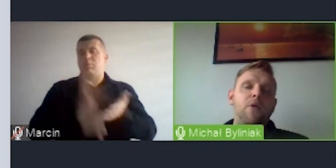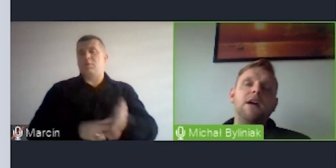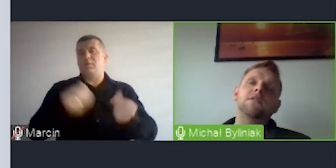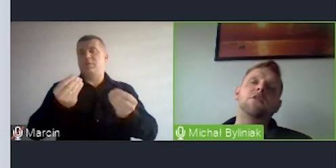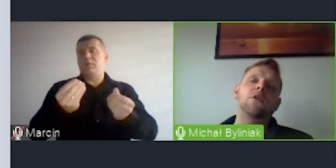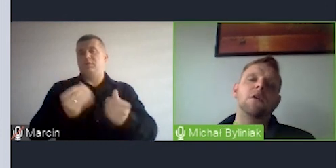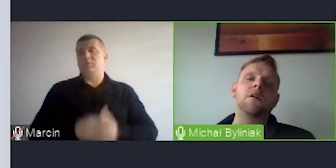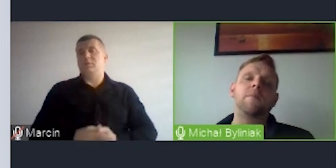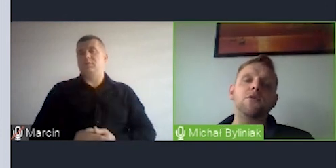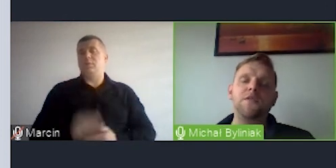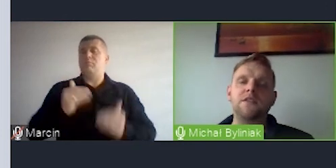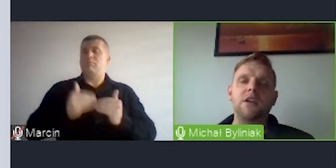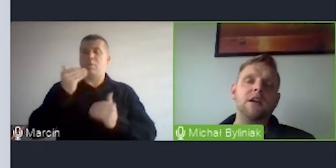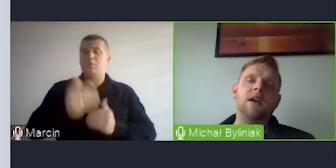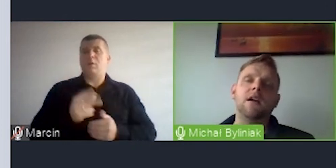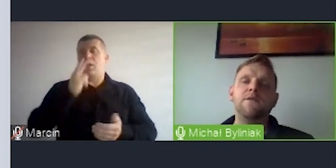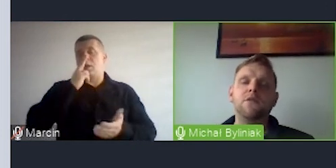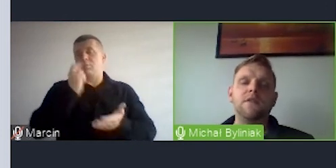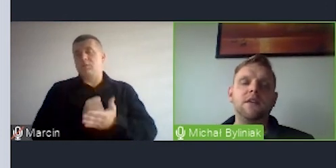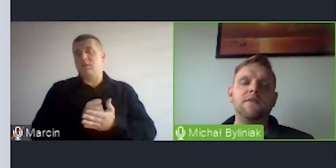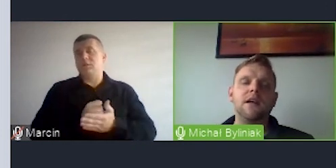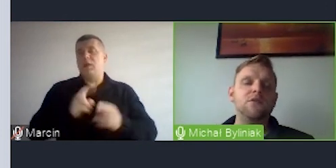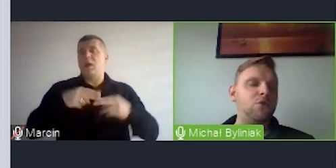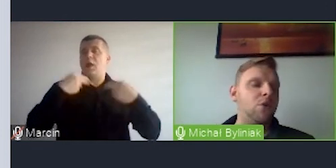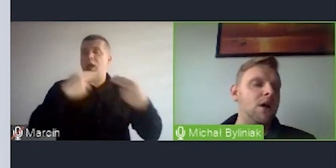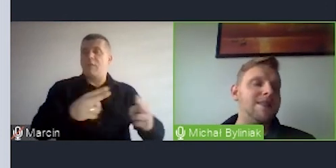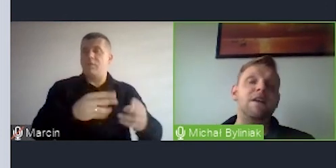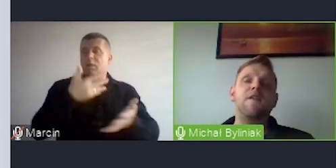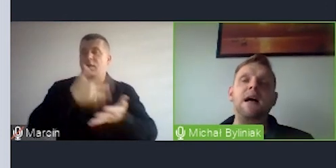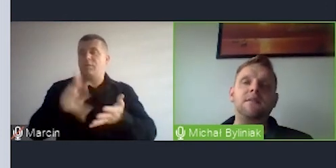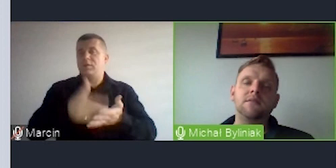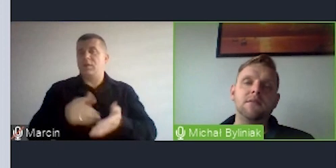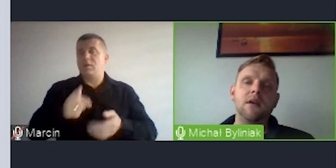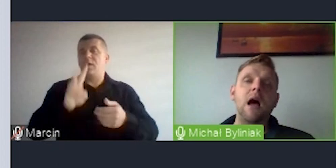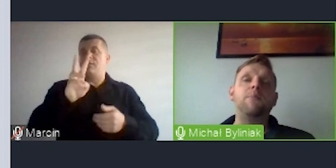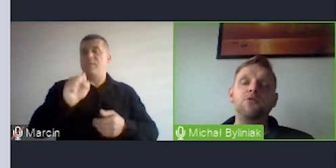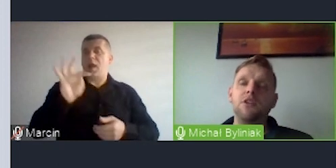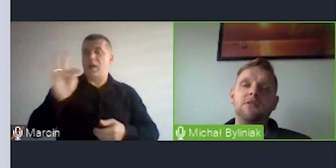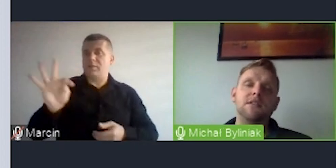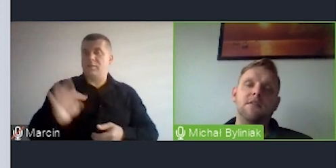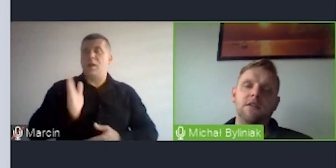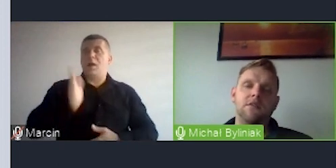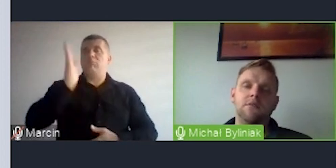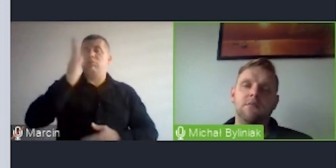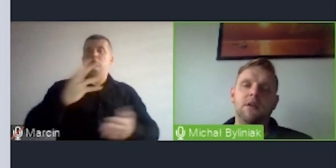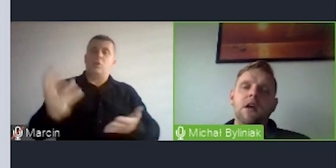Ponadto poświadczenie refundowanie wydatku na VAT, a później odzyskiwanie go.